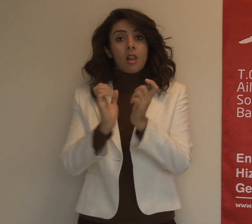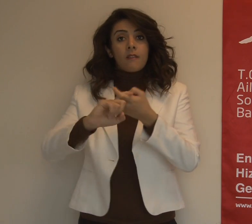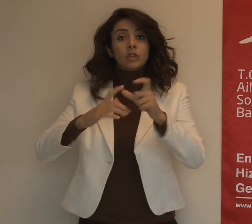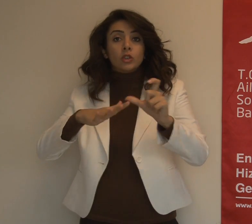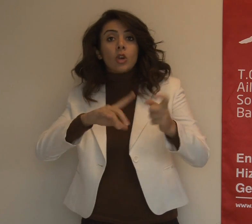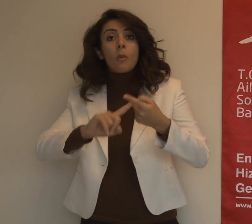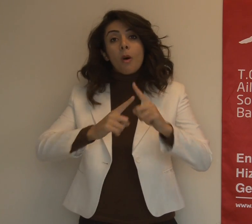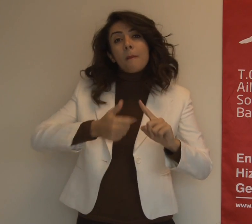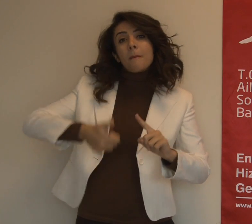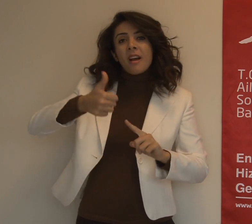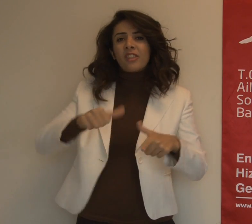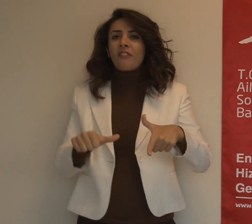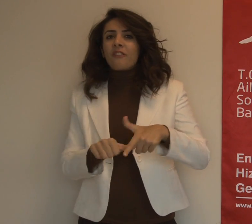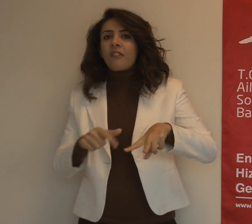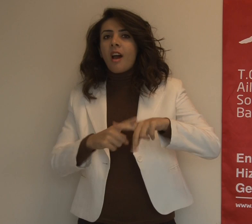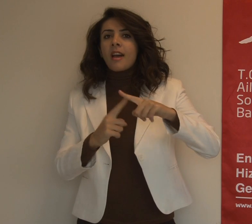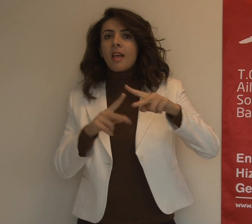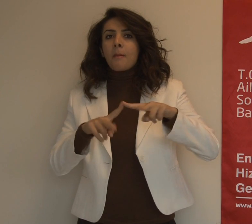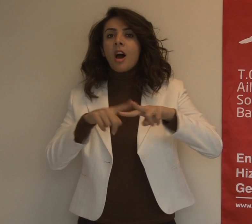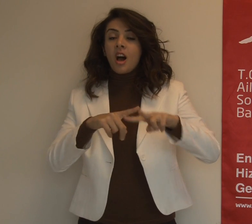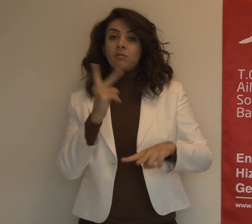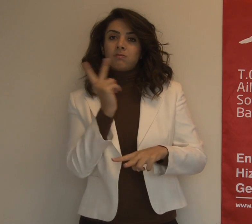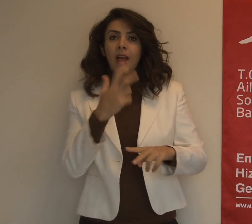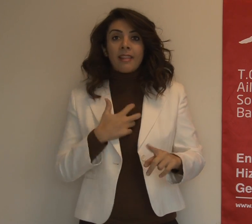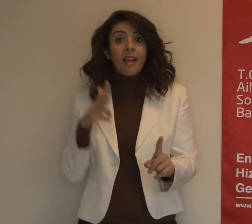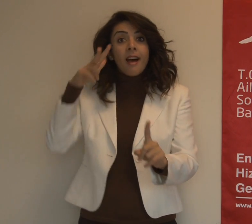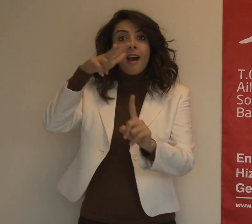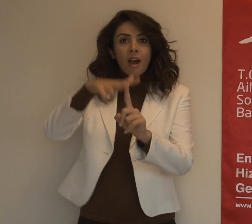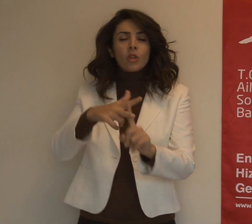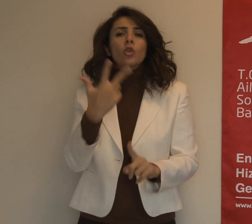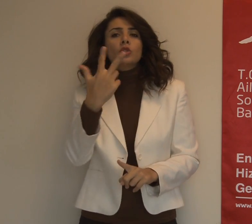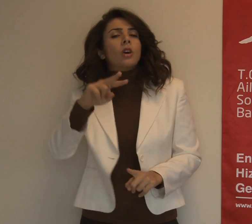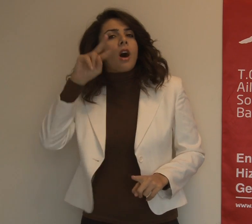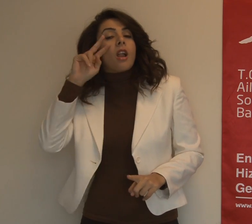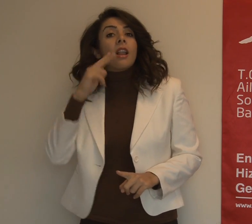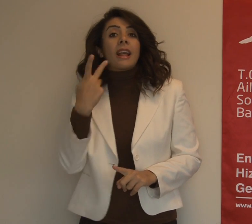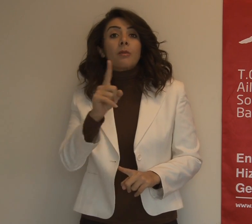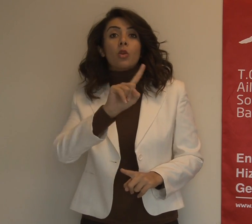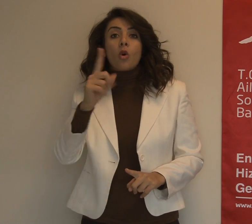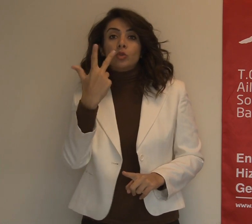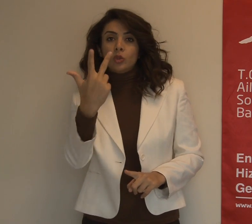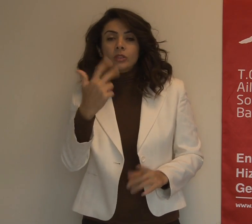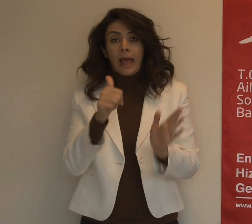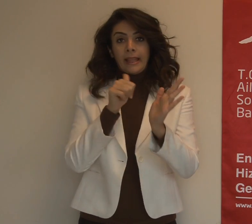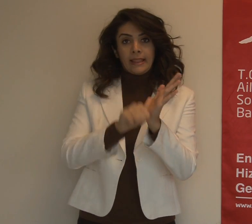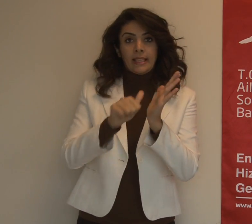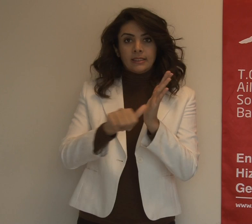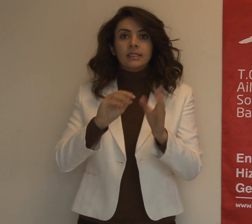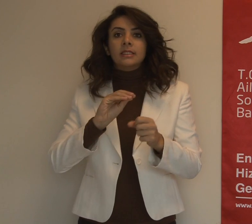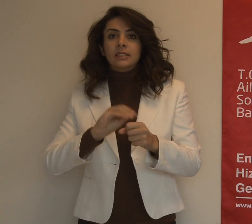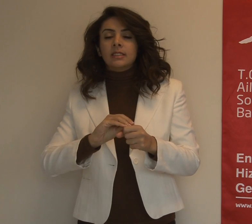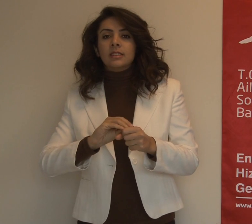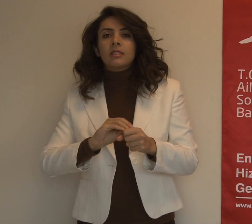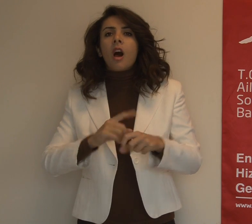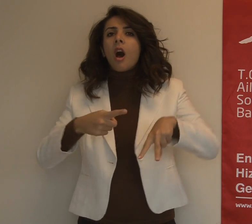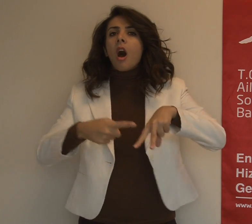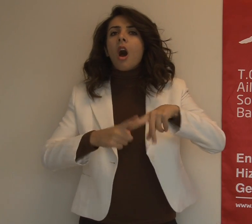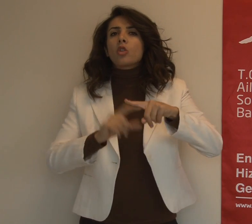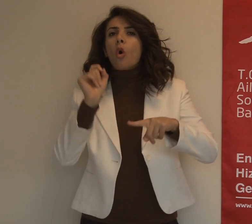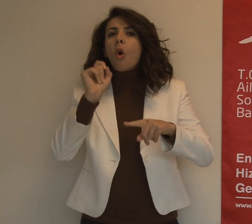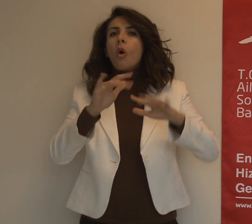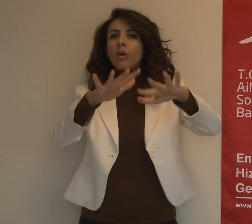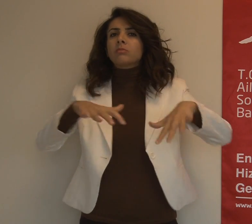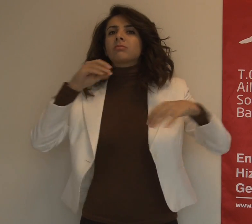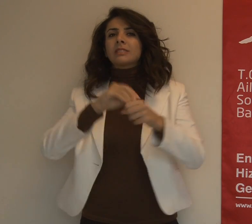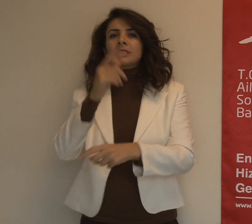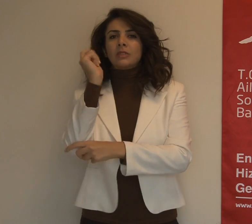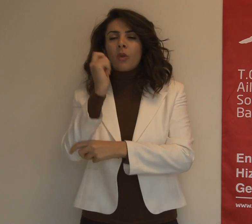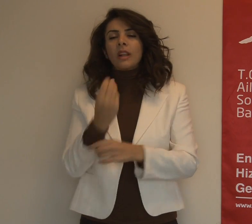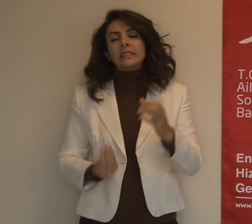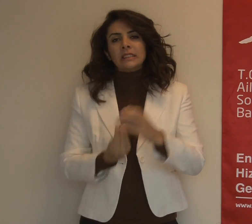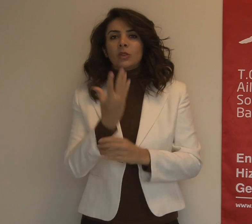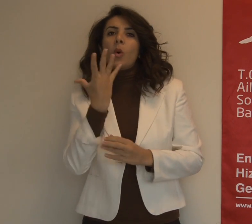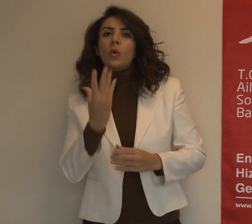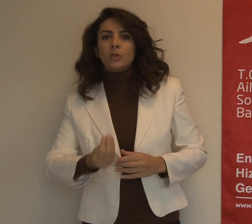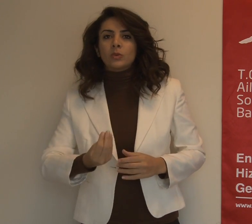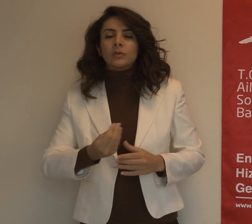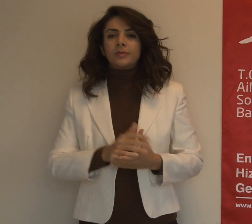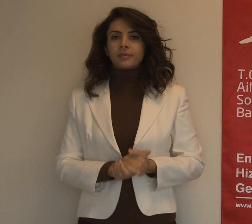Aile ve Sosyal Politikalar Bakanı Fatma Şahin’in katılımlarıyla 3 Aralık 2013 tarihinde ATO Congresium’da gerçekleştirildi.